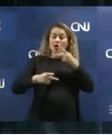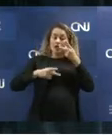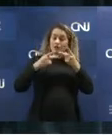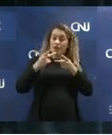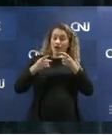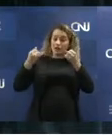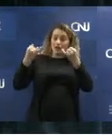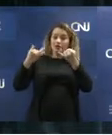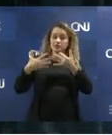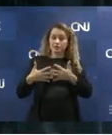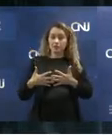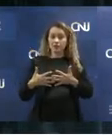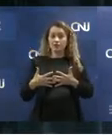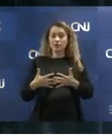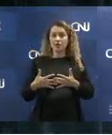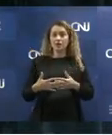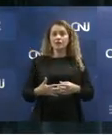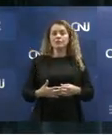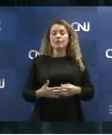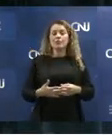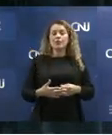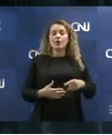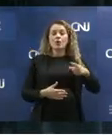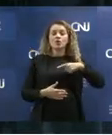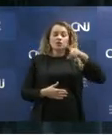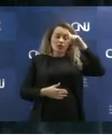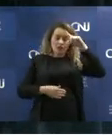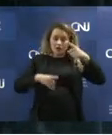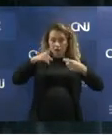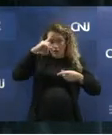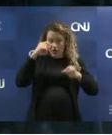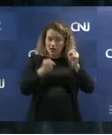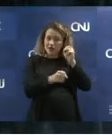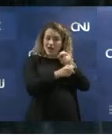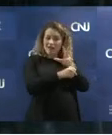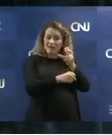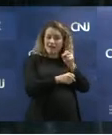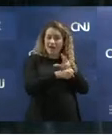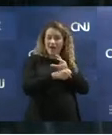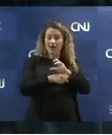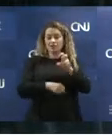a destinação de uma das vagas do quinto, que se abriu com a criação de novas vagas